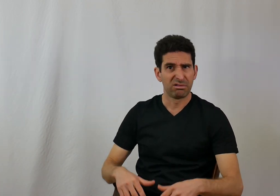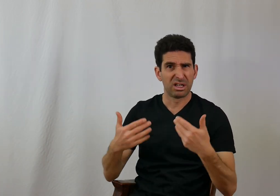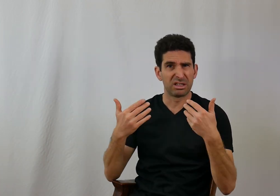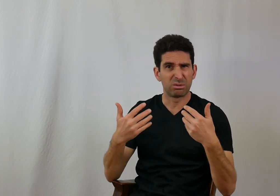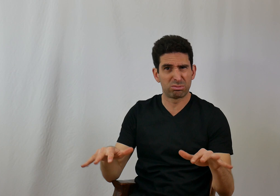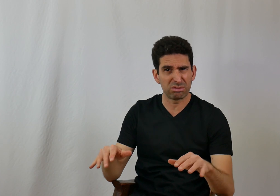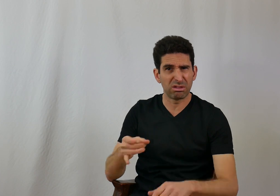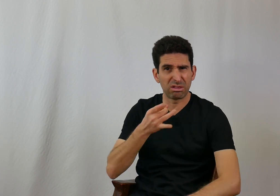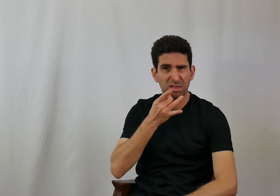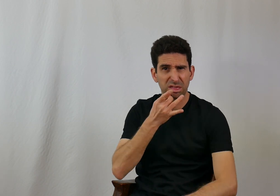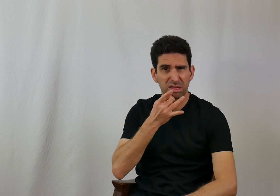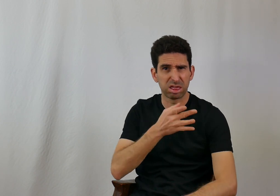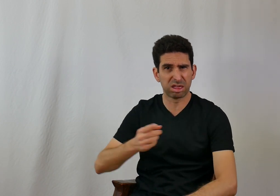C'est tout ? Ce n'est rien !